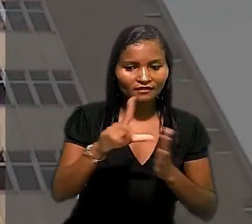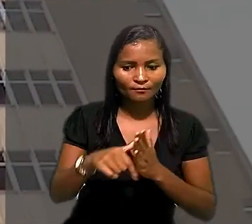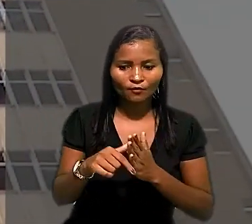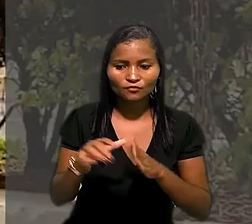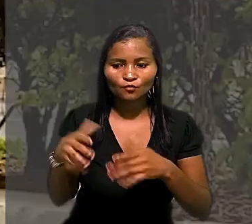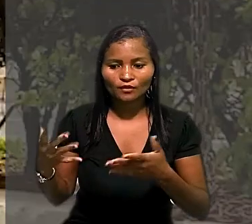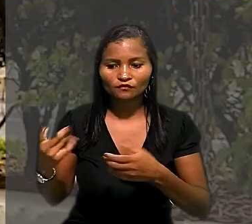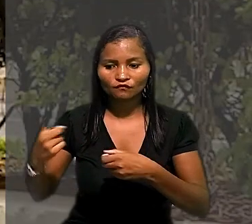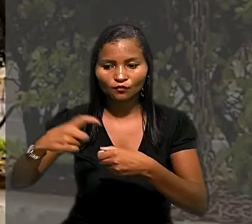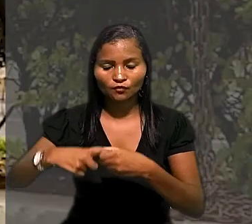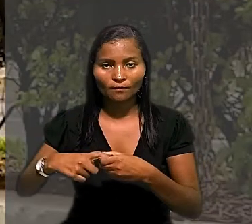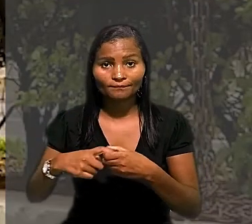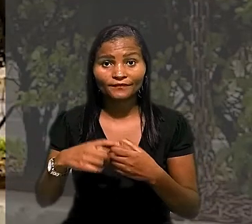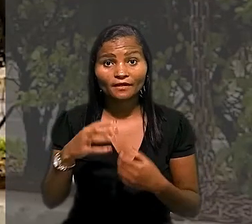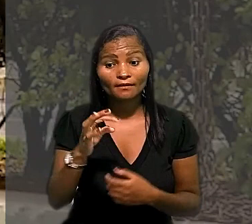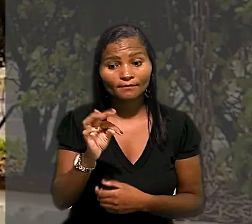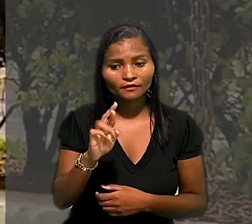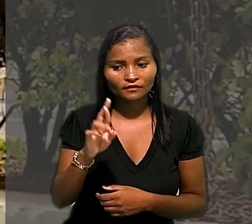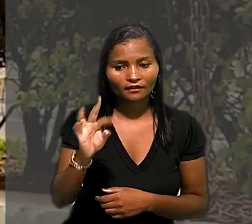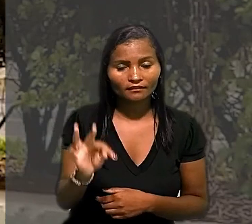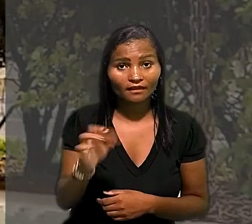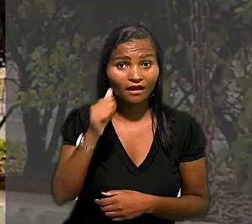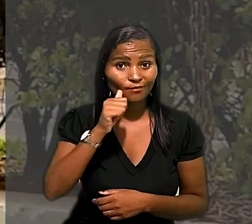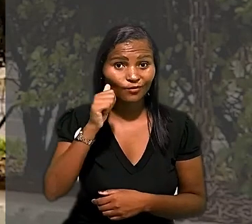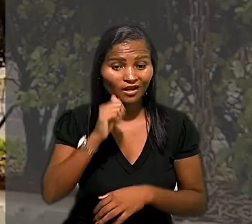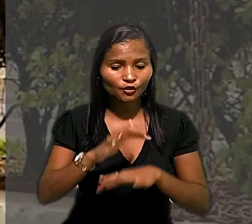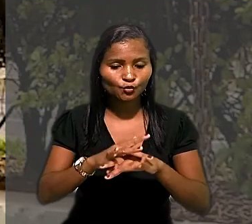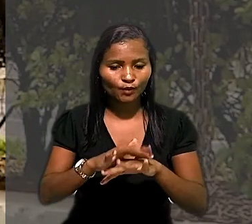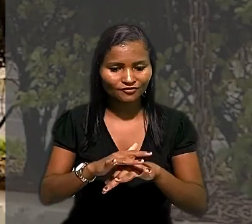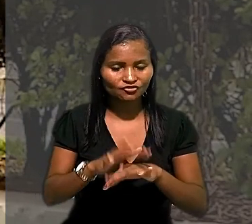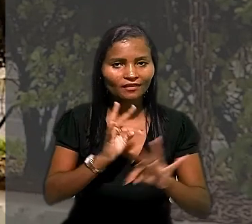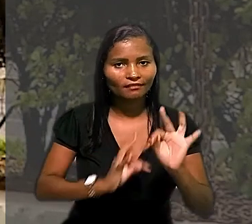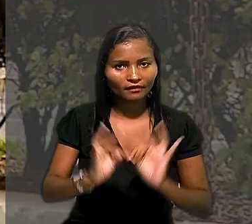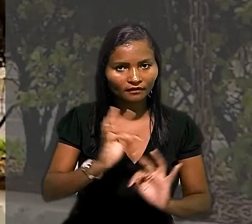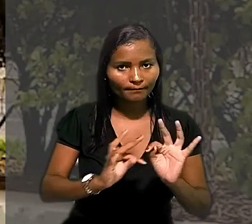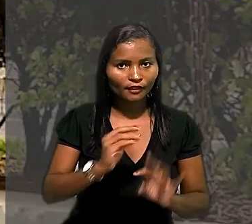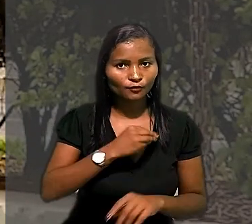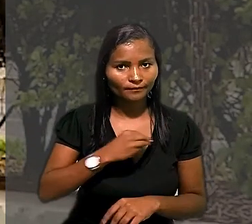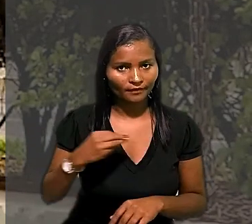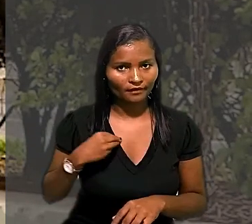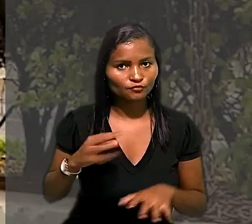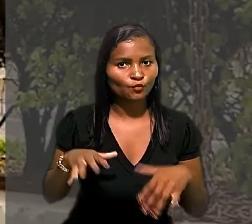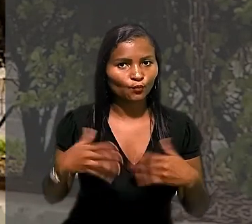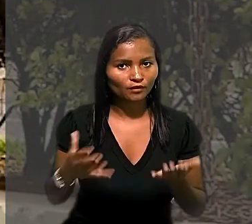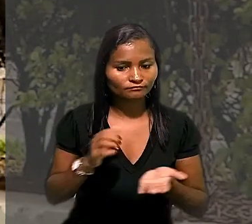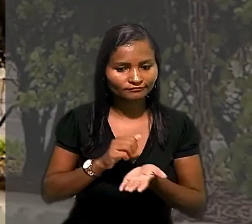Para o TRT, a empregada estava doente e em tratamento médico quando foi dispensada.